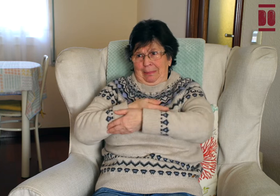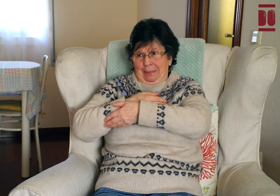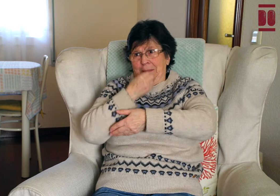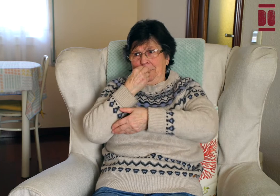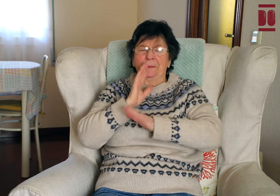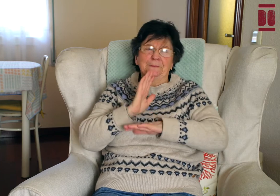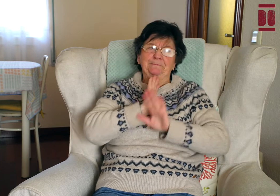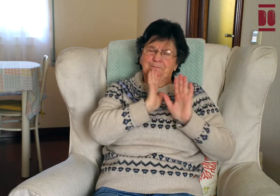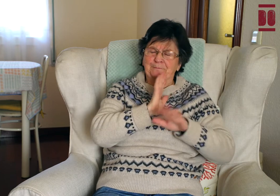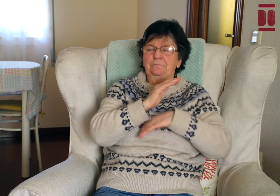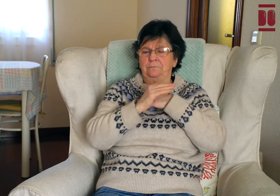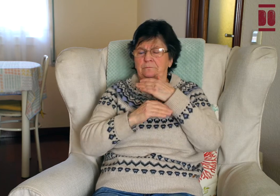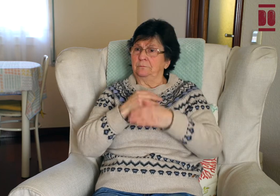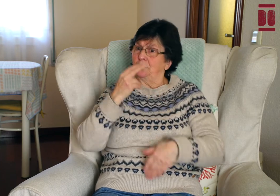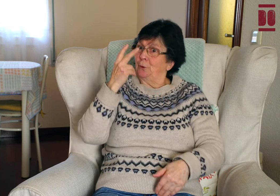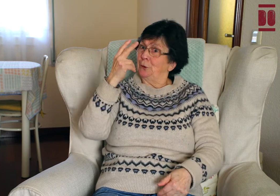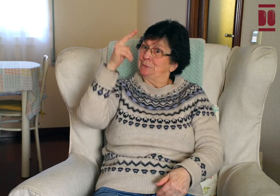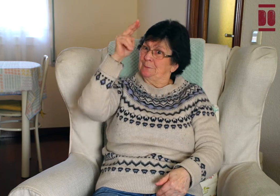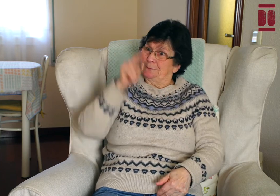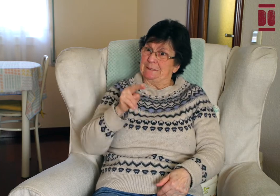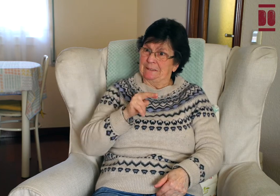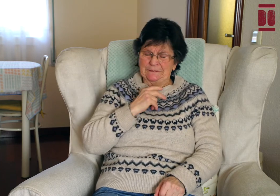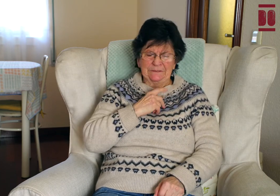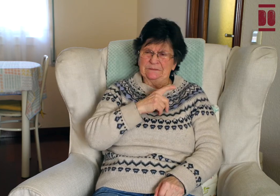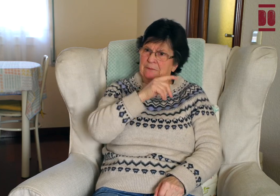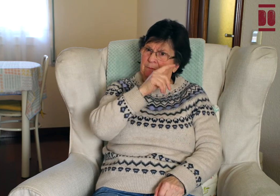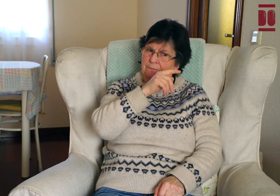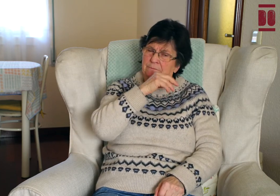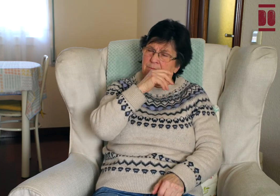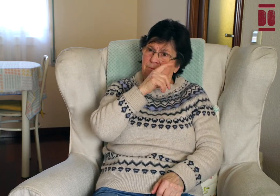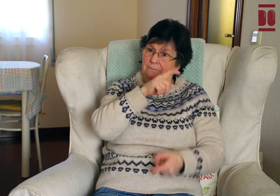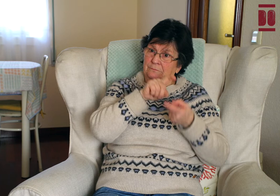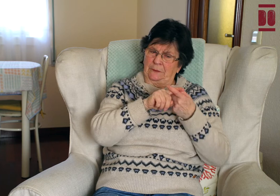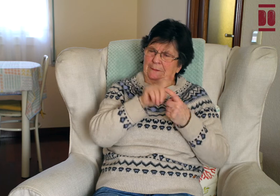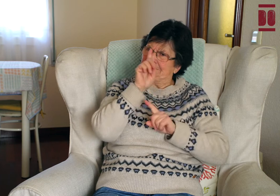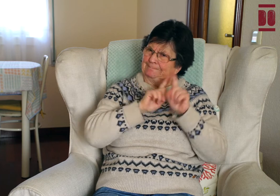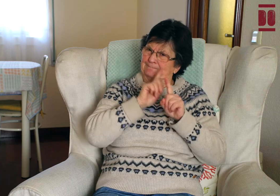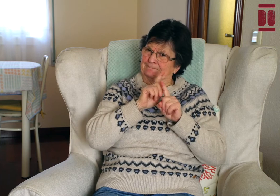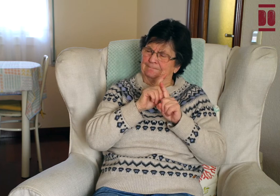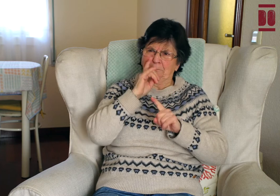Bien. Pero a los dos meses mi marido, que andaba un poco preocupado...